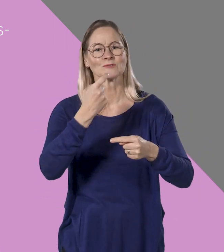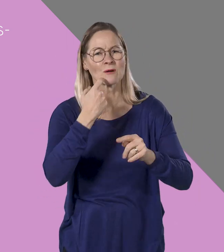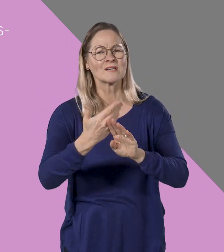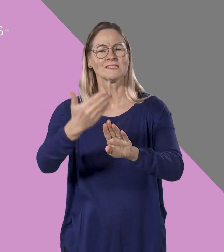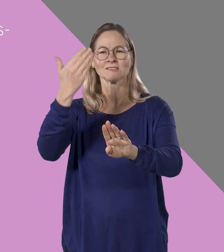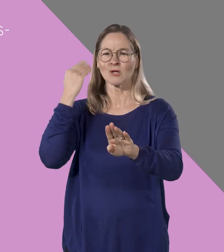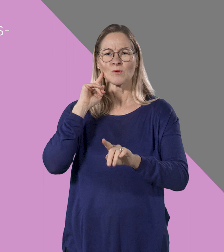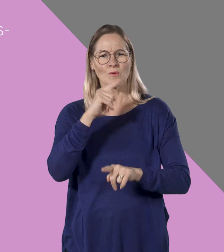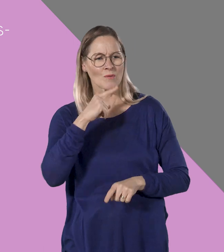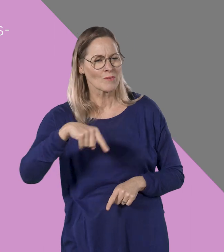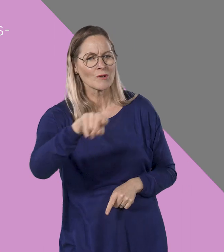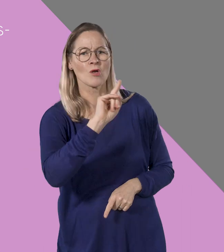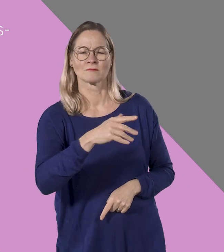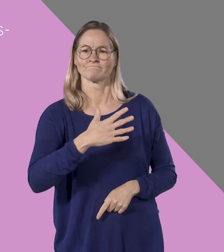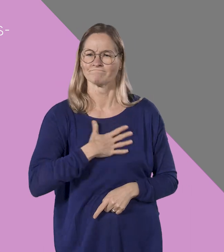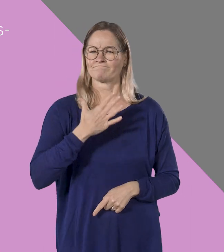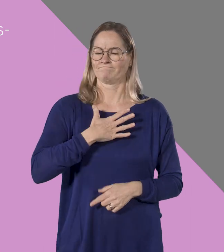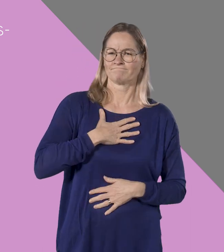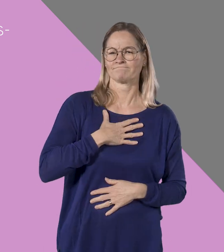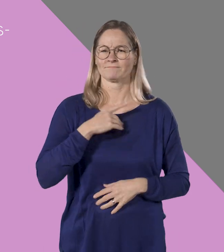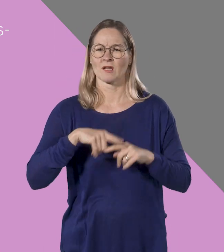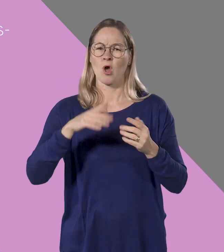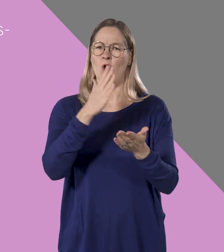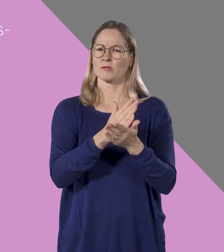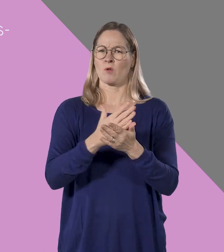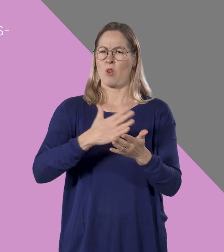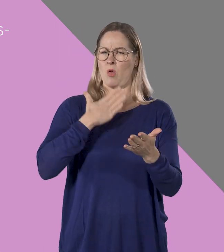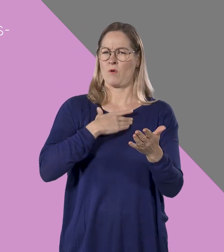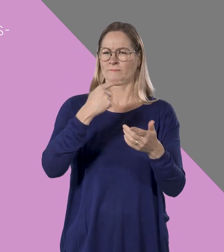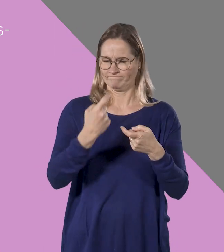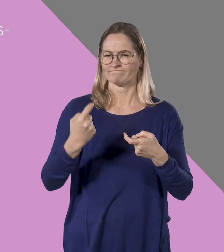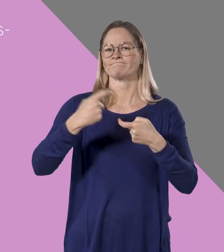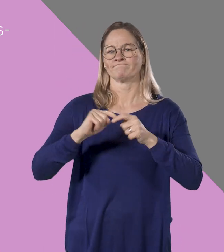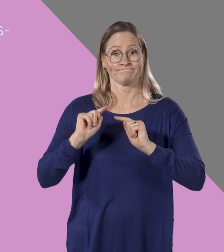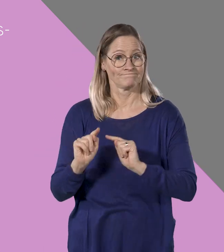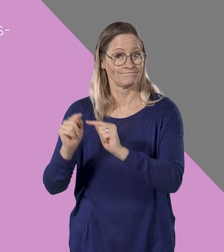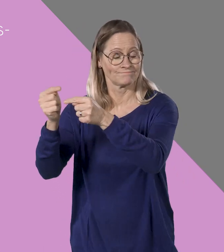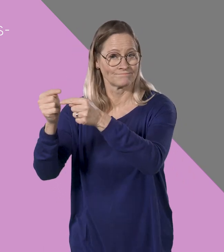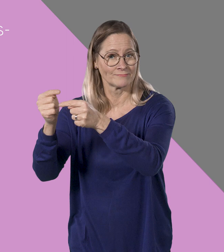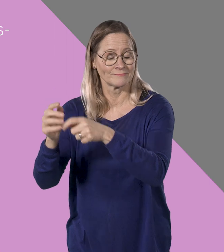kuuroihin kohdistuneista oikeudenloukkauksista Suomen historiassa.